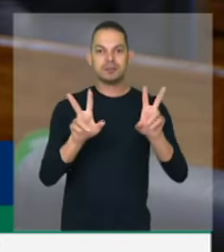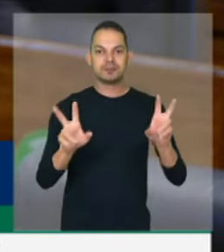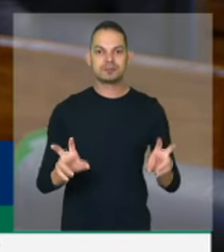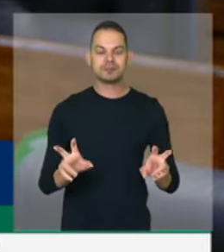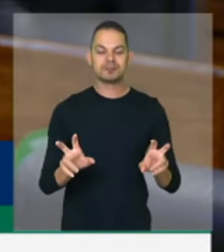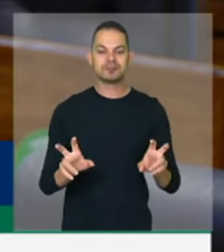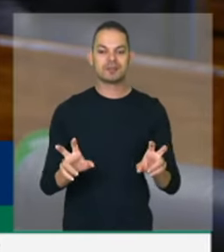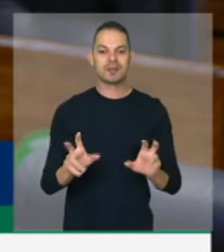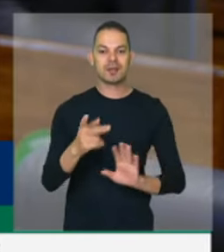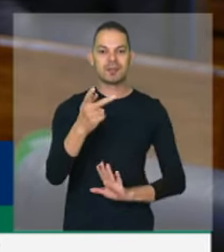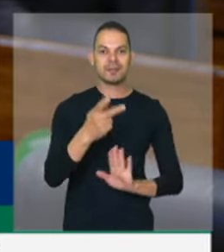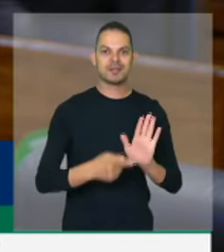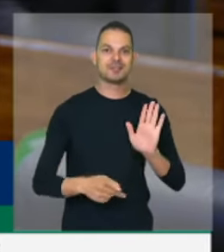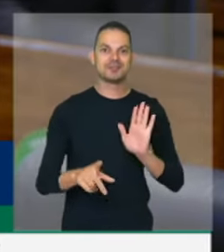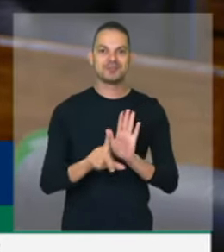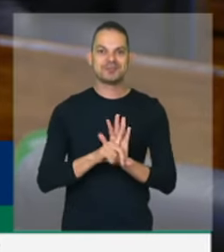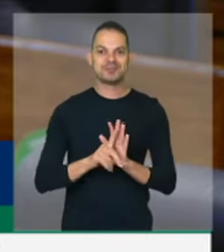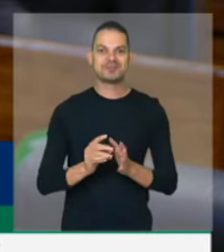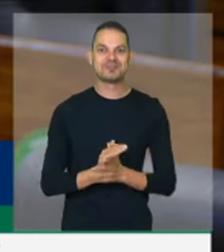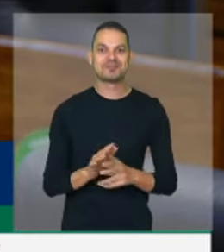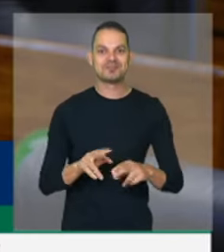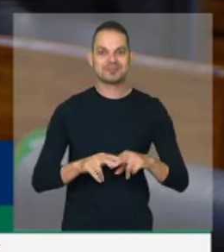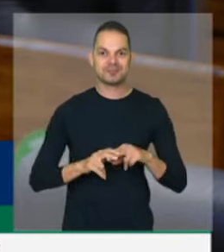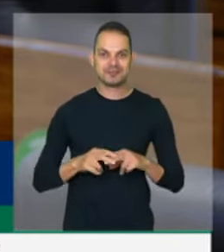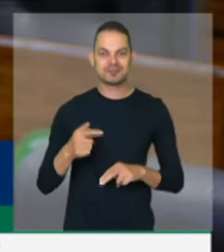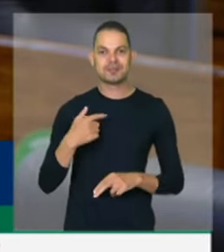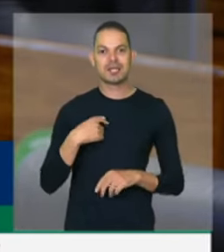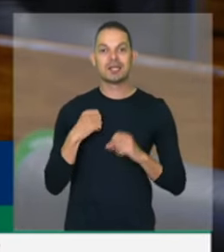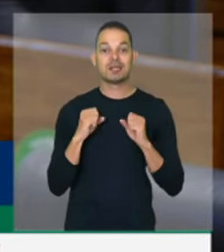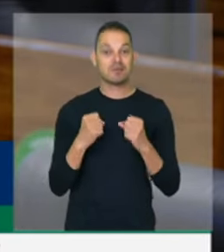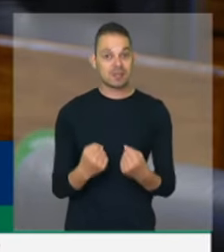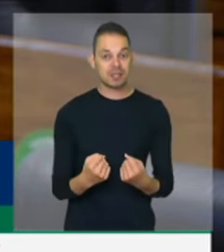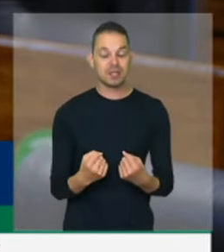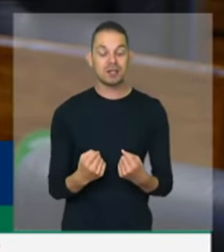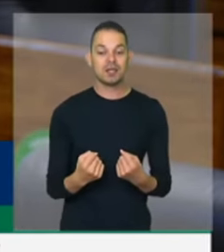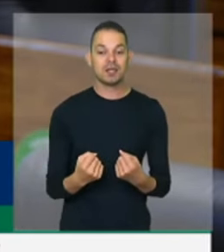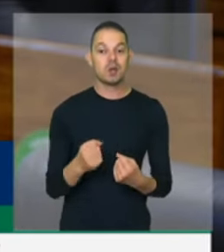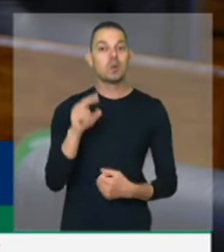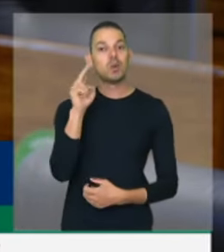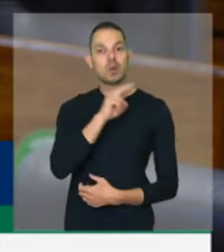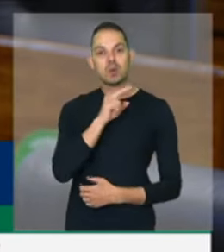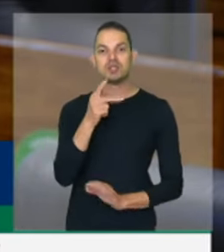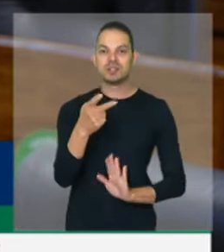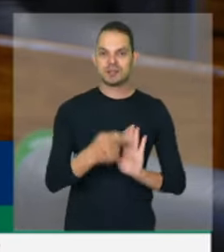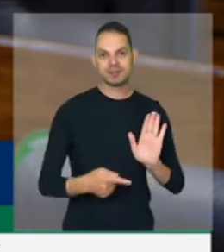PROCESSO DE LEI POR ISSO QUE EU ESTOU.... DEFENDENDO A URGÊNCIA DESSE PROJETO. SENHOR PRESIDENTE... HOJE, O